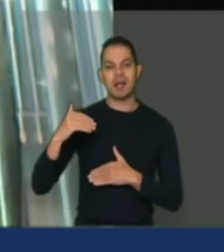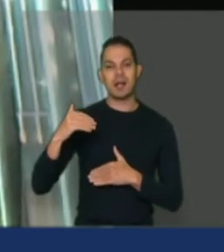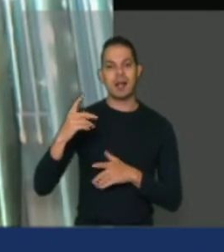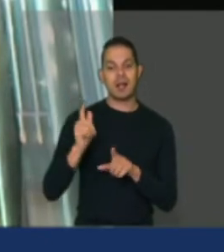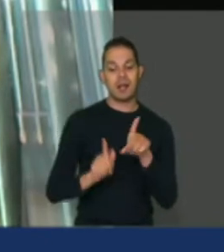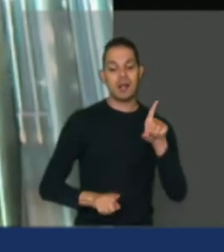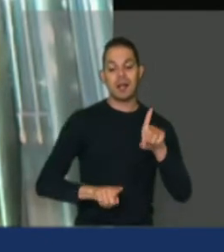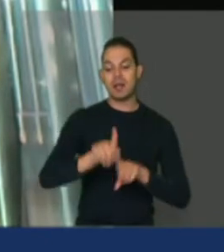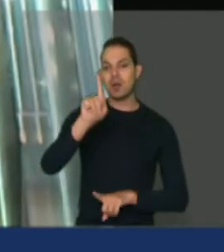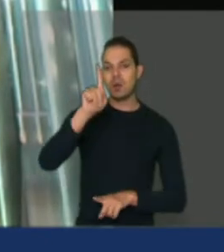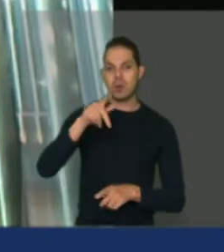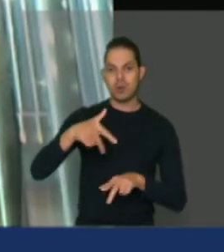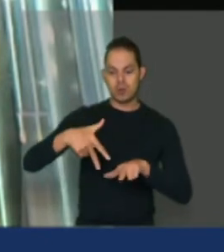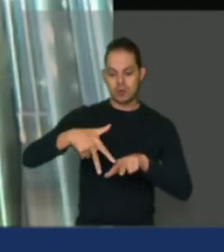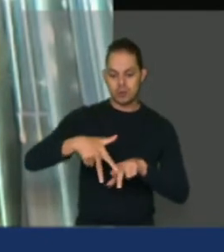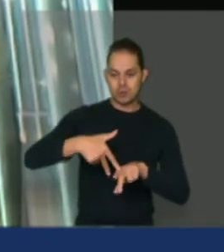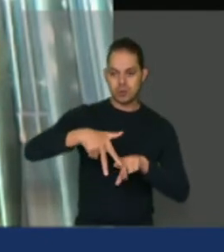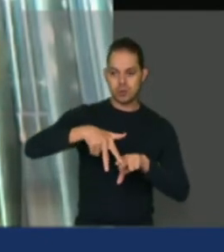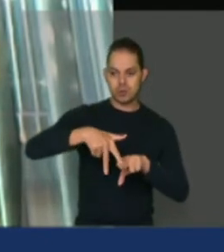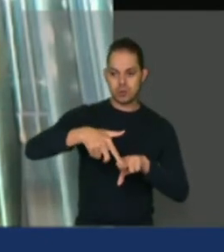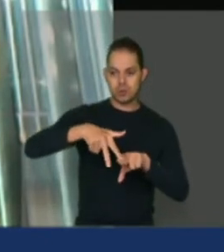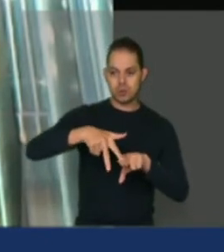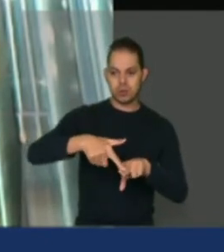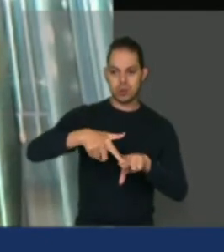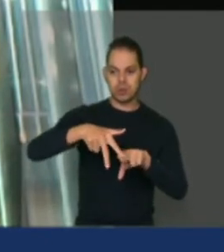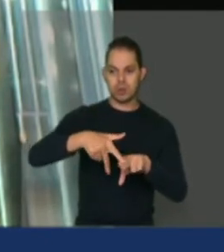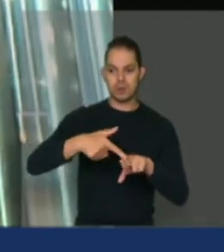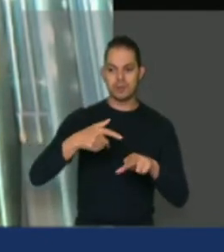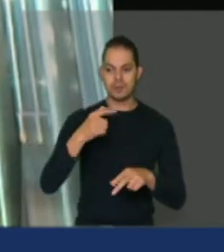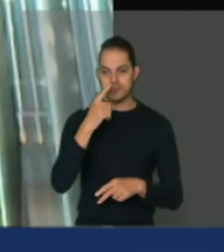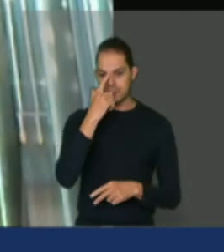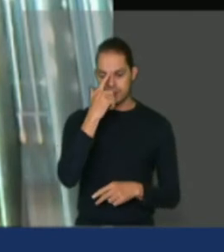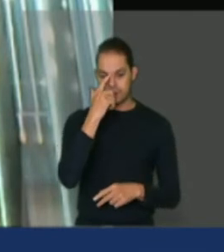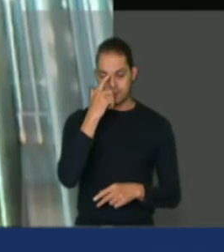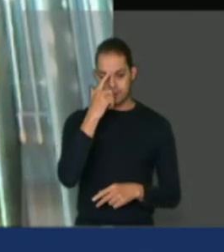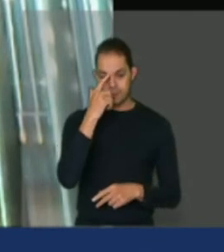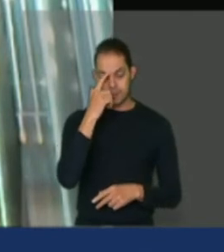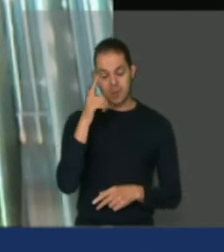NÓS TEMOS GRANDES TÍTULOS CHEGANDO, TALVEZ CONSIGAMOS INCLUSIVE SUPERAR O NOSSO RECORDE DE MEDALHAS E MESMO